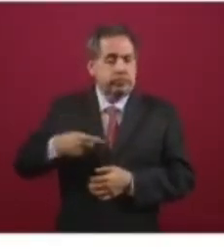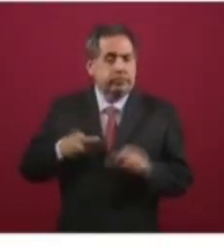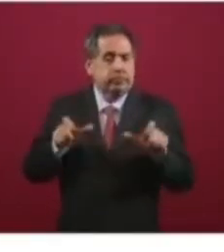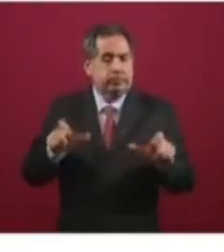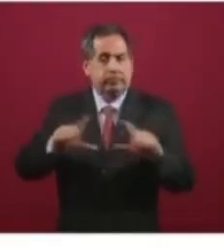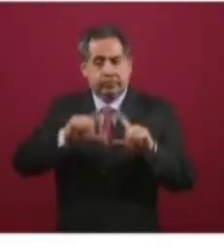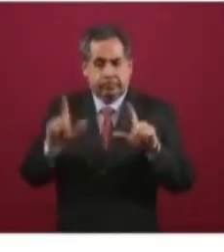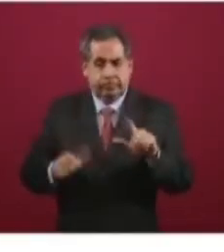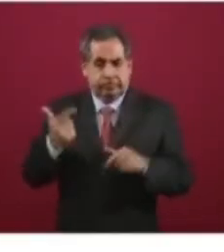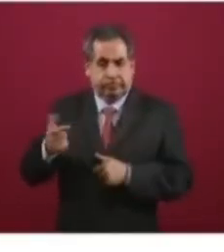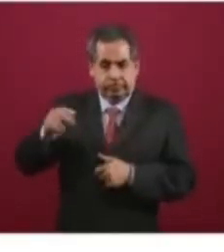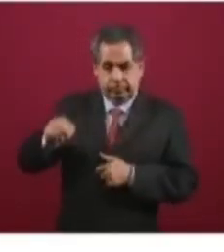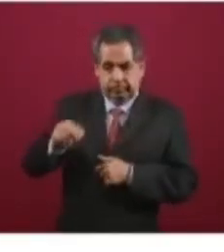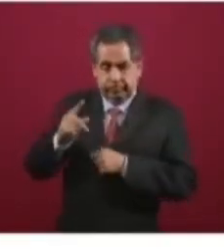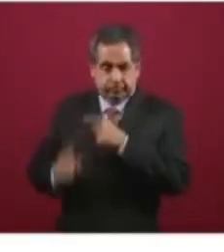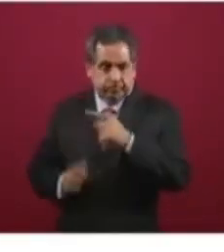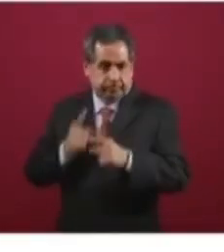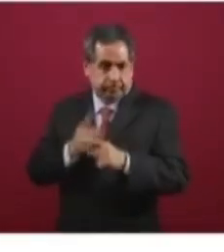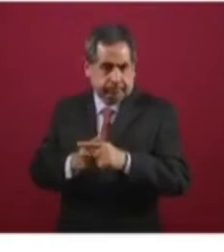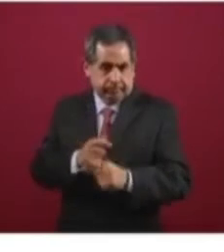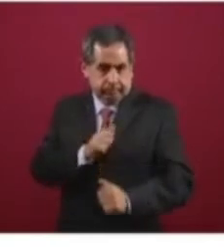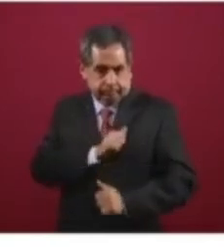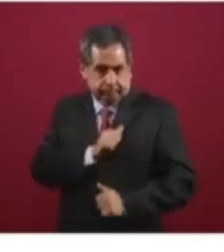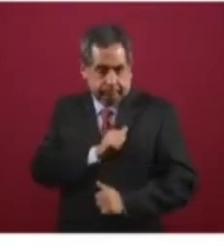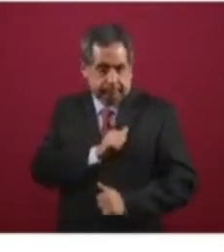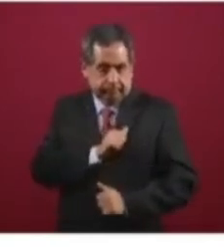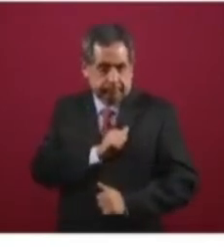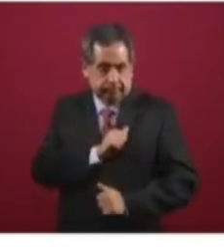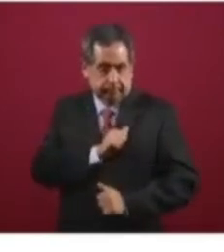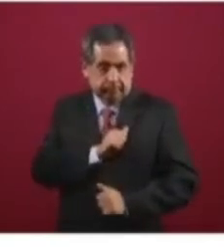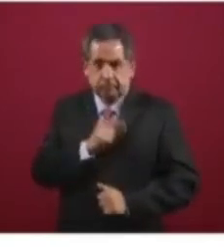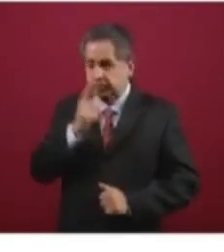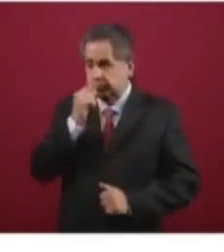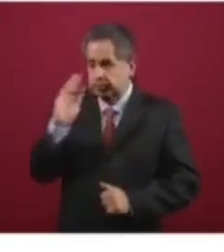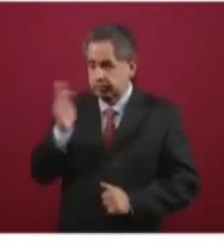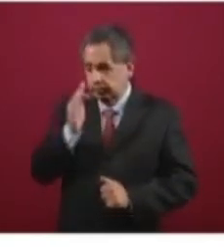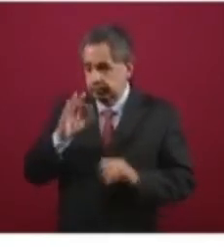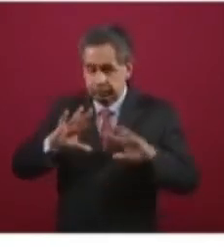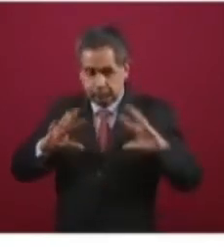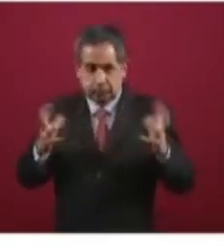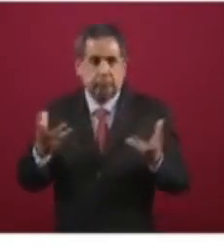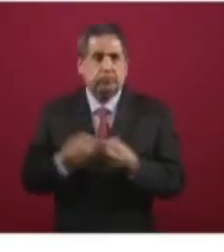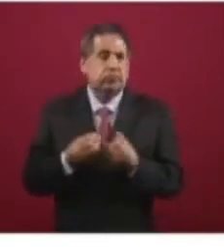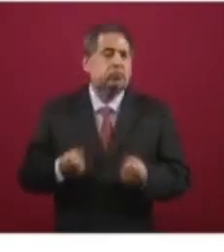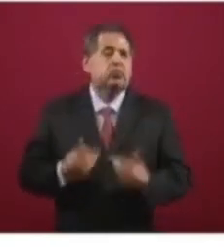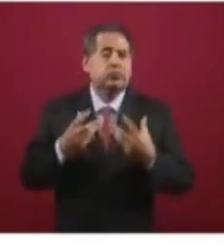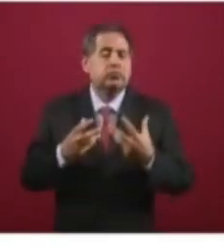pero le sumamos el despliegue permanente de Sedena y Policía Federal para hacer un total